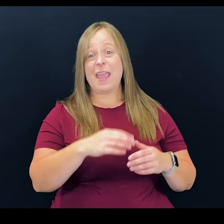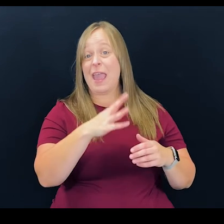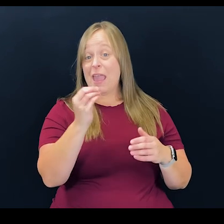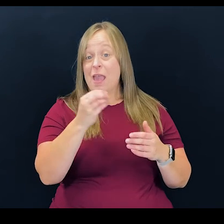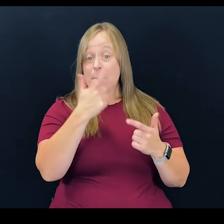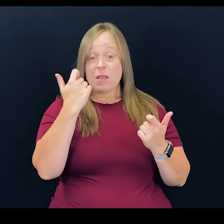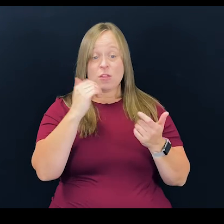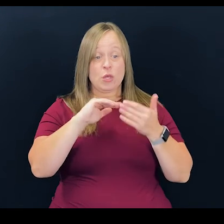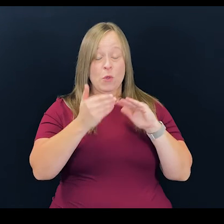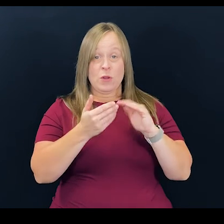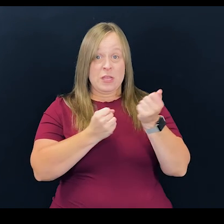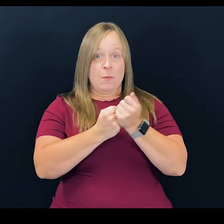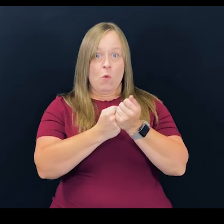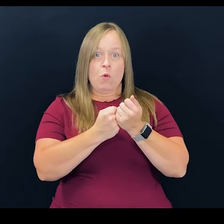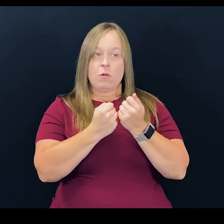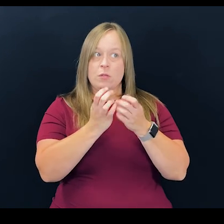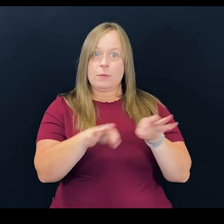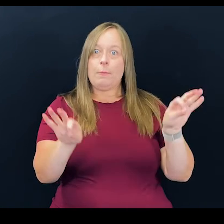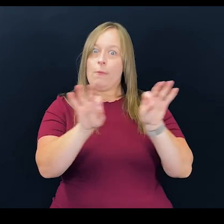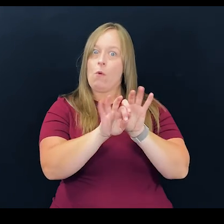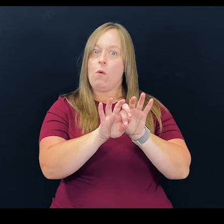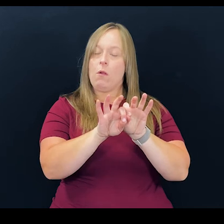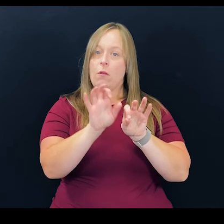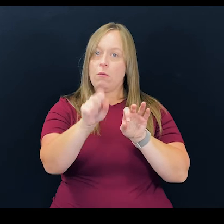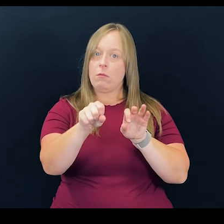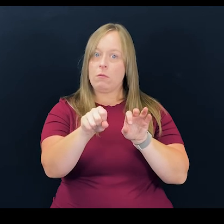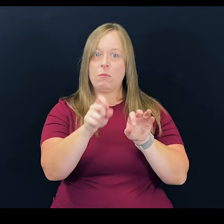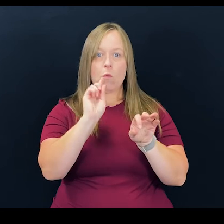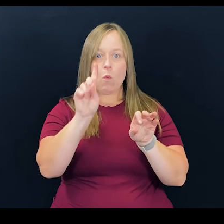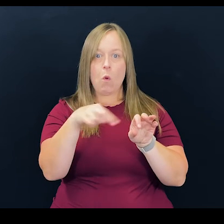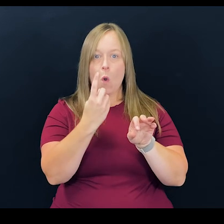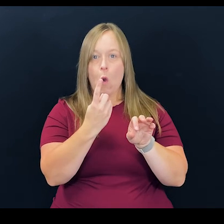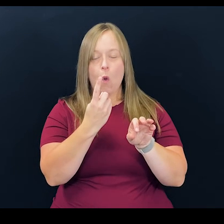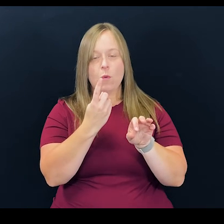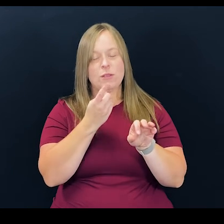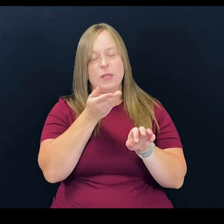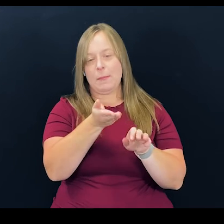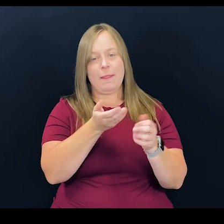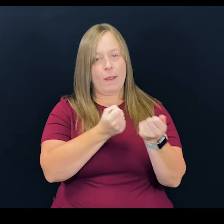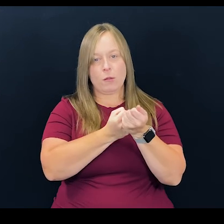y, nada, pues el apoyo de la comunidad es muy importante, y ahí seguiremos siempre nosotros.